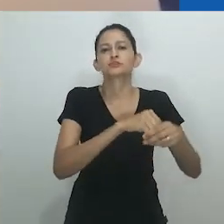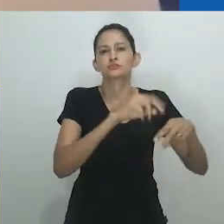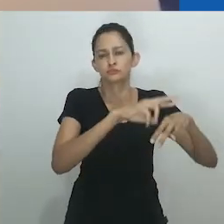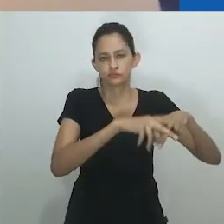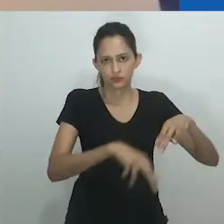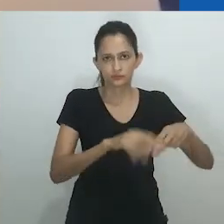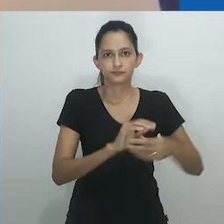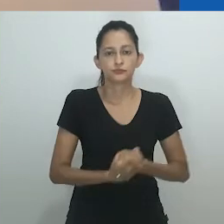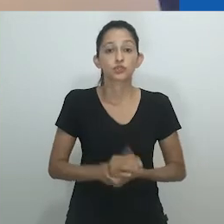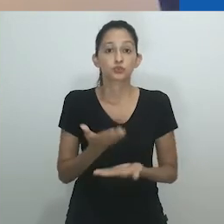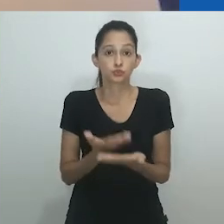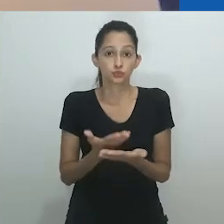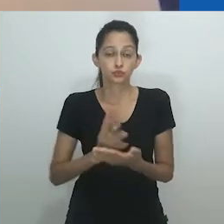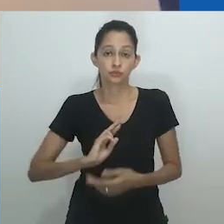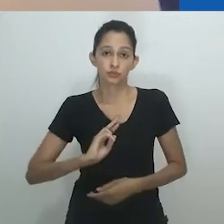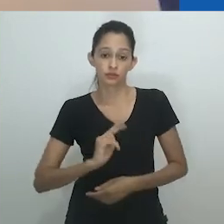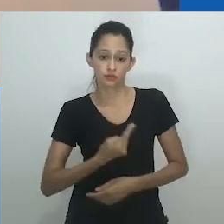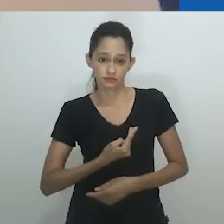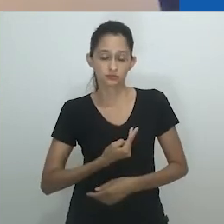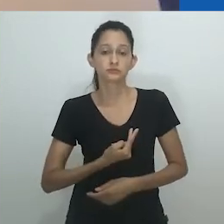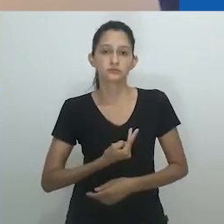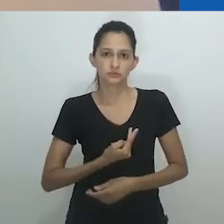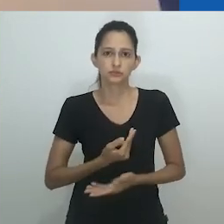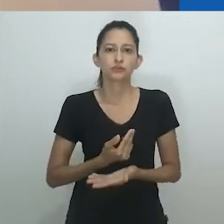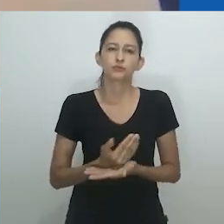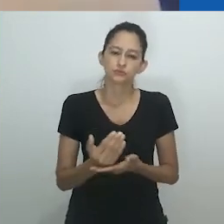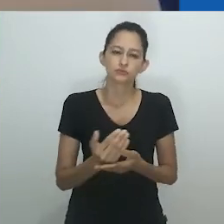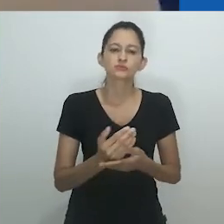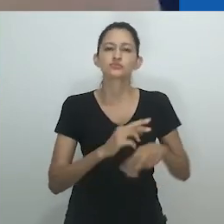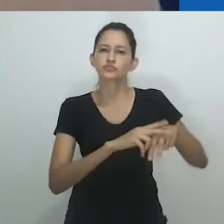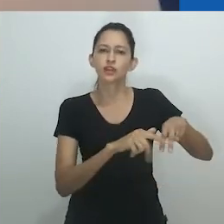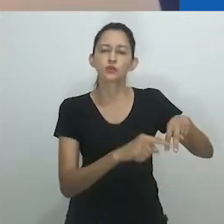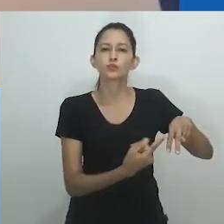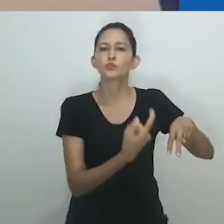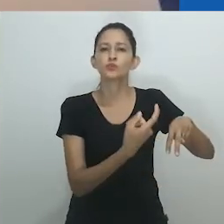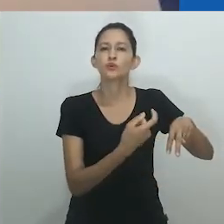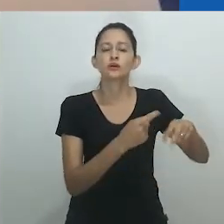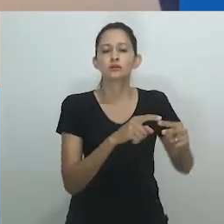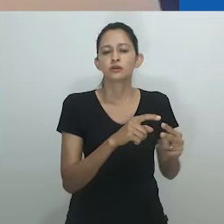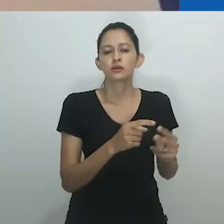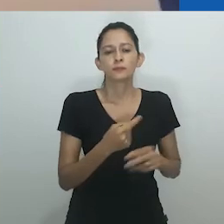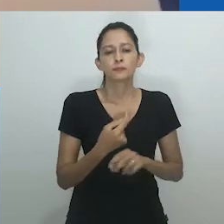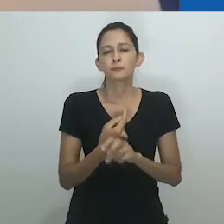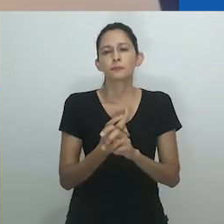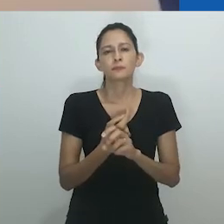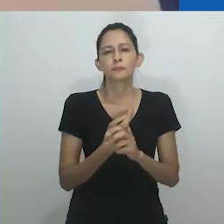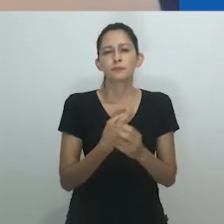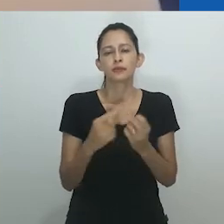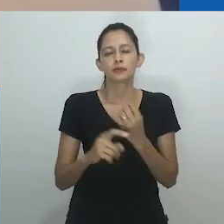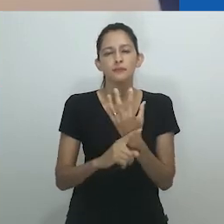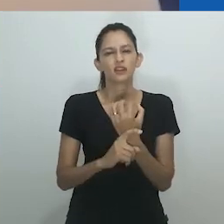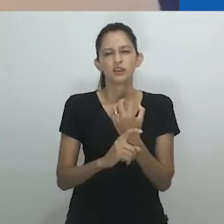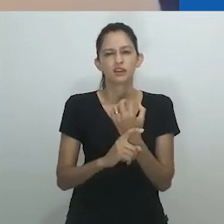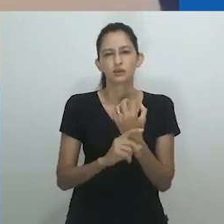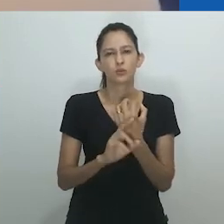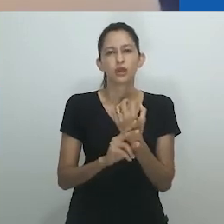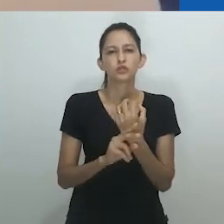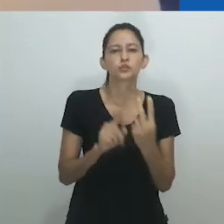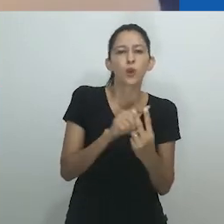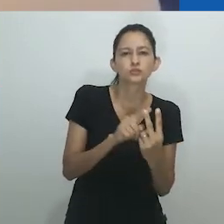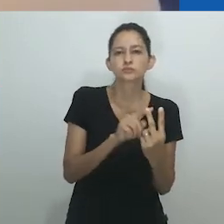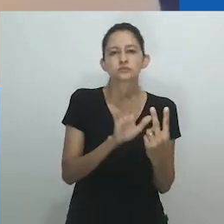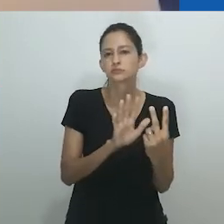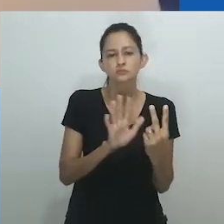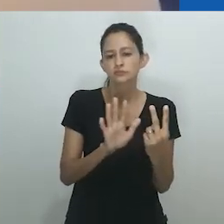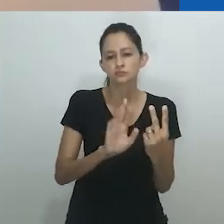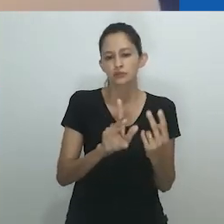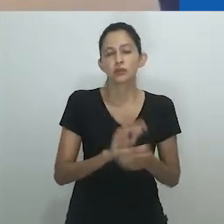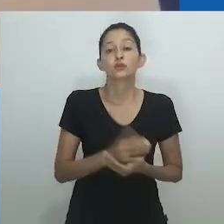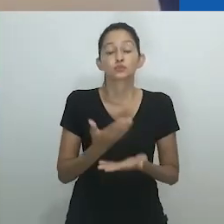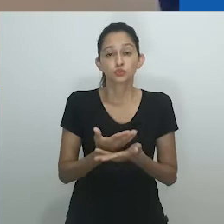estética e forma, fazem o gênero. Unongayindoda é, portanto, usado como um artifício para defender um estado além do gênero.